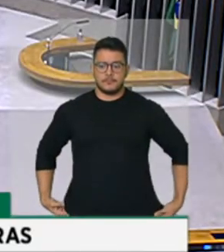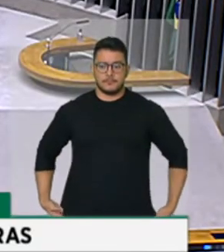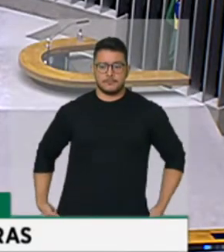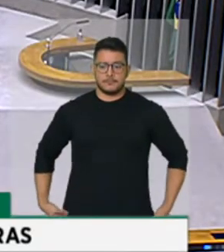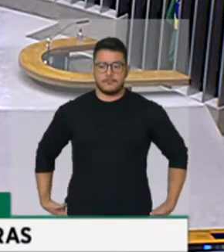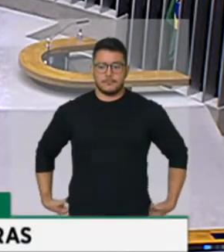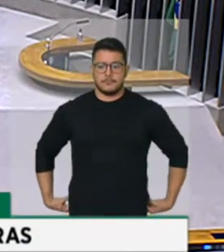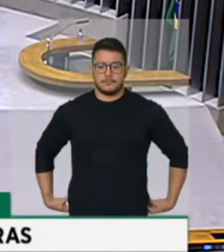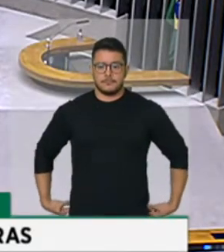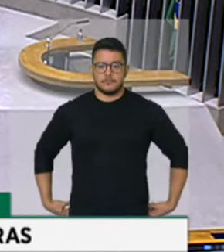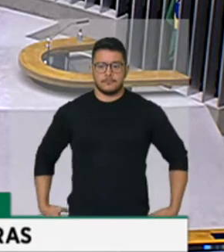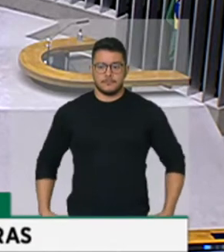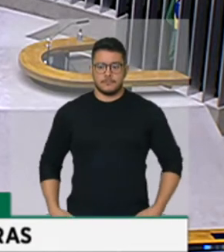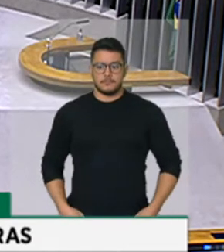AÇÃO E VENDEU HÁ 5 MINUTOS AS SUAS AÇÕES PARA